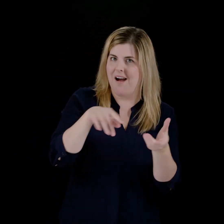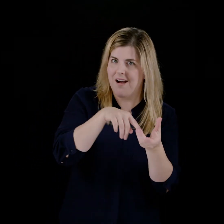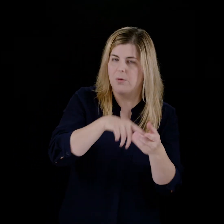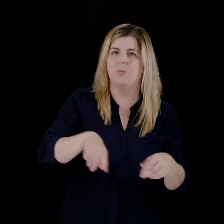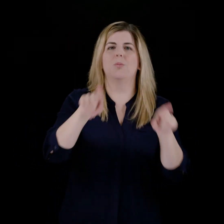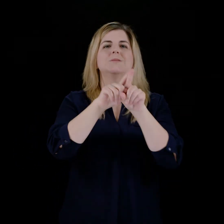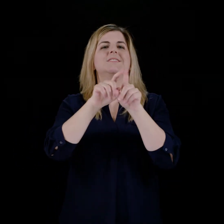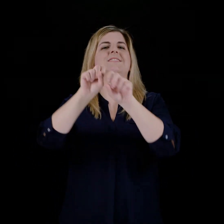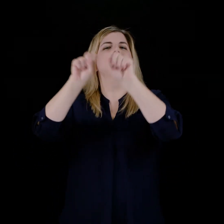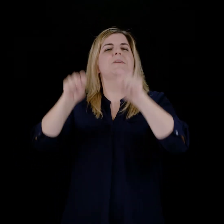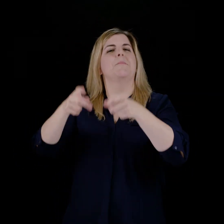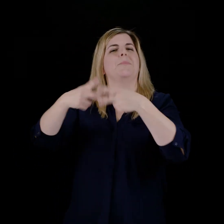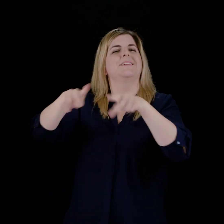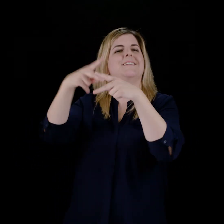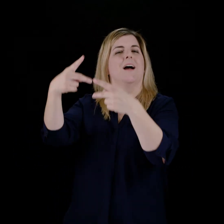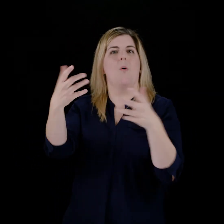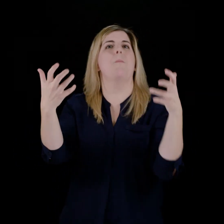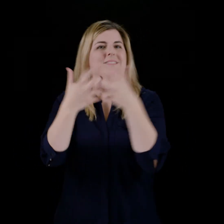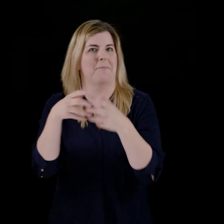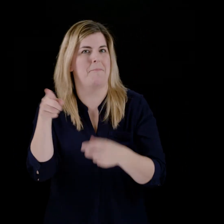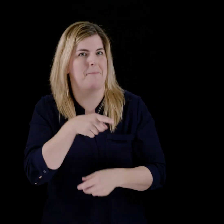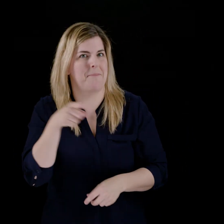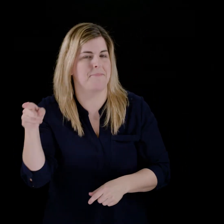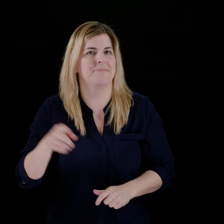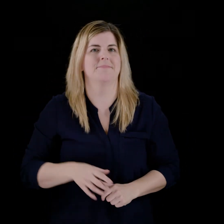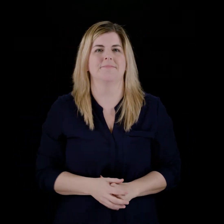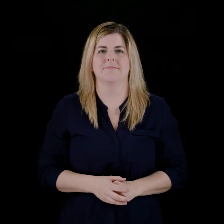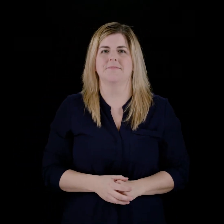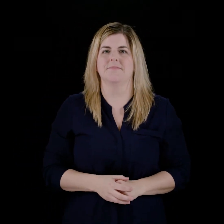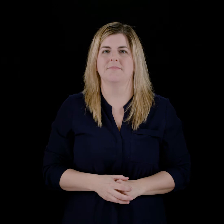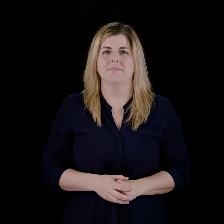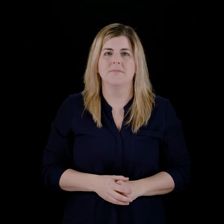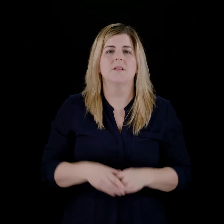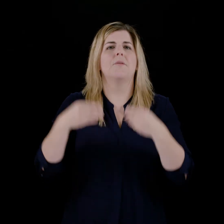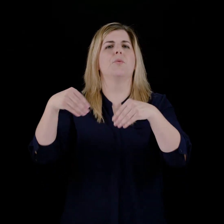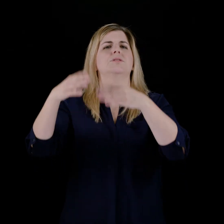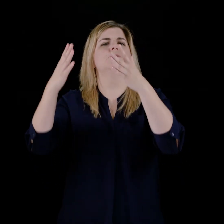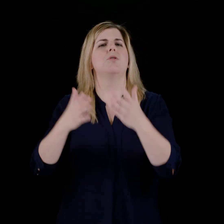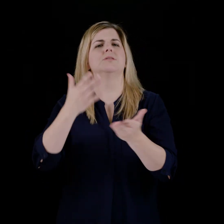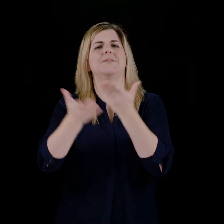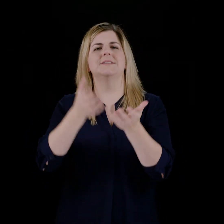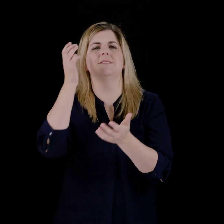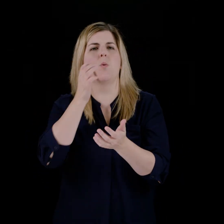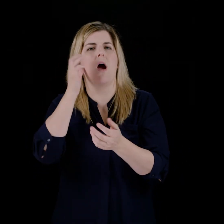Les fournisseurs de services sans fil du Canada n’assument aucune responsabilité relativement